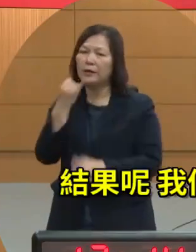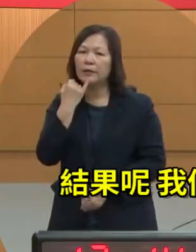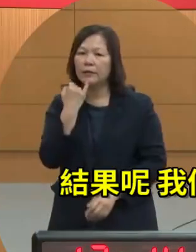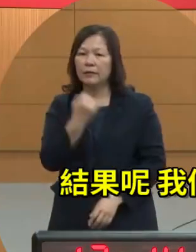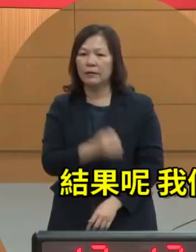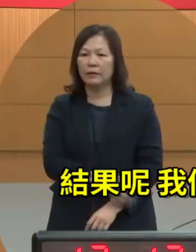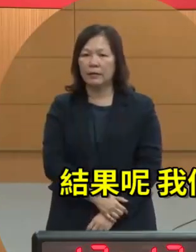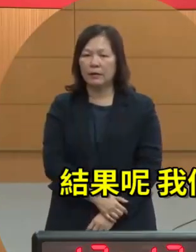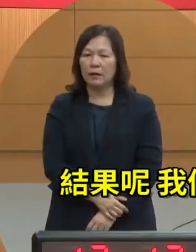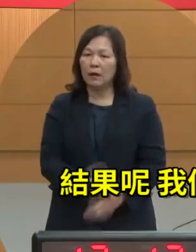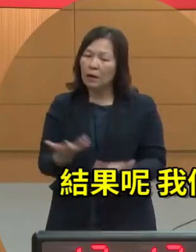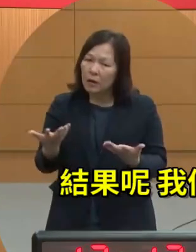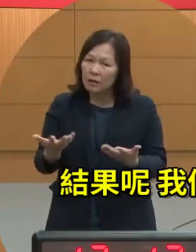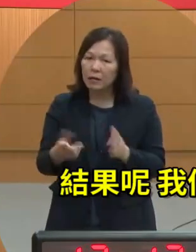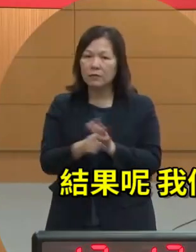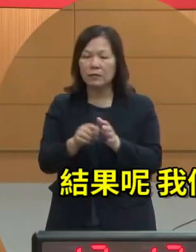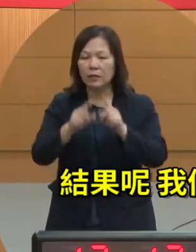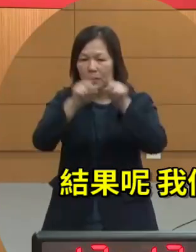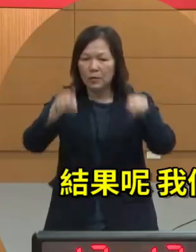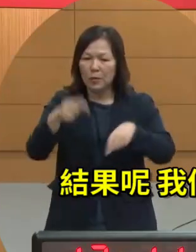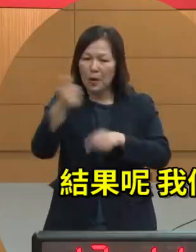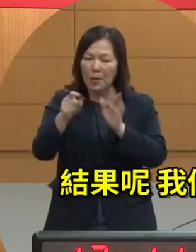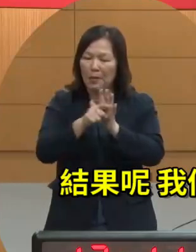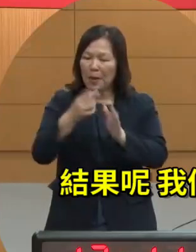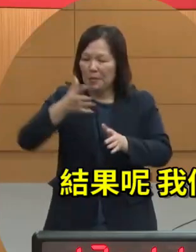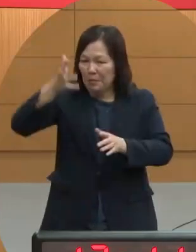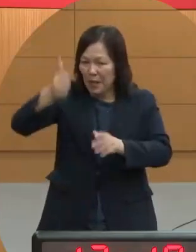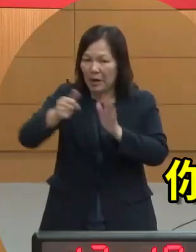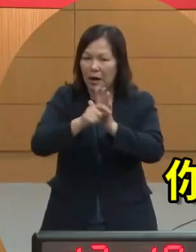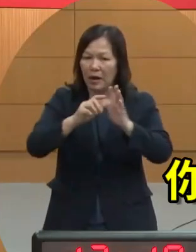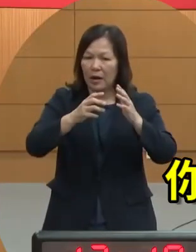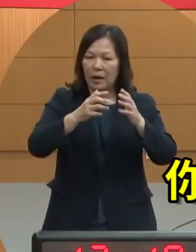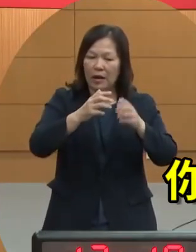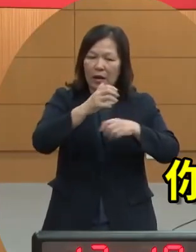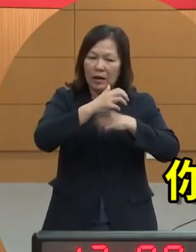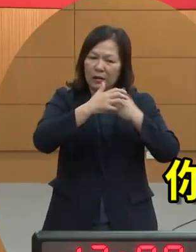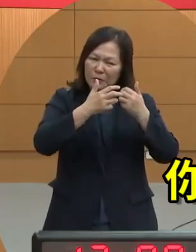結果呢 我們的周典論大議長 屏東縣議會 你們真的很可恥